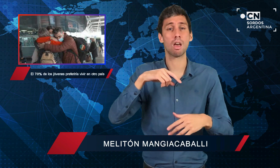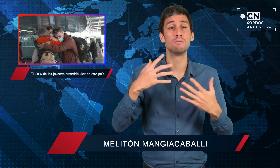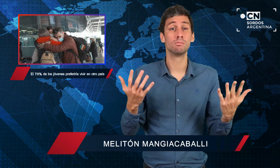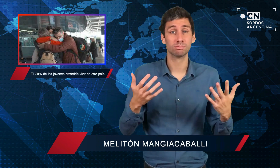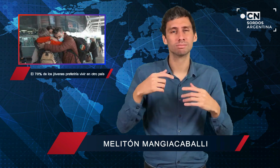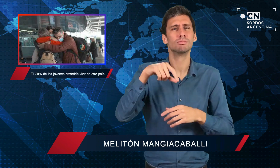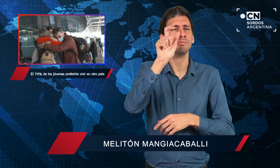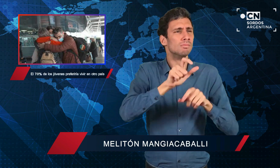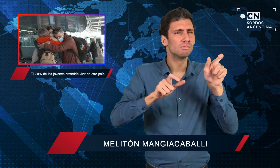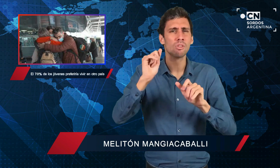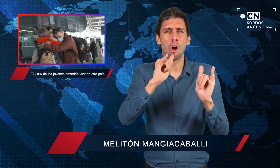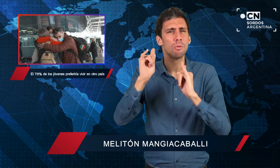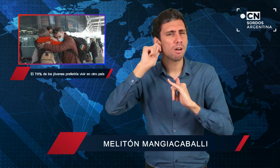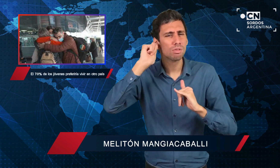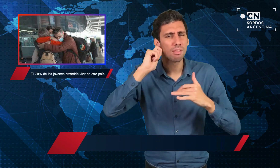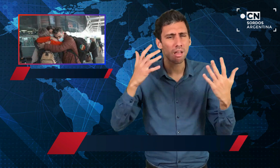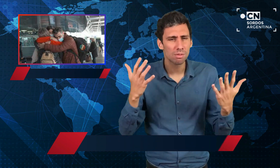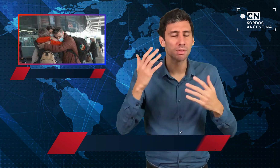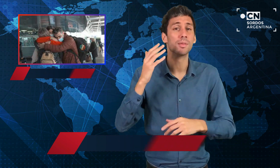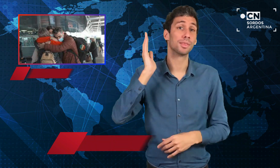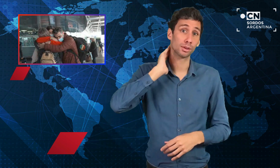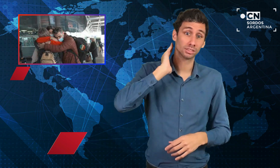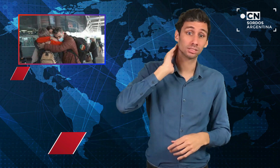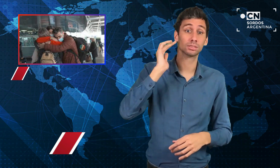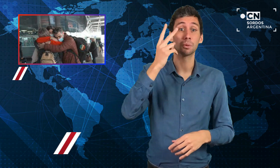Y entre los jóvenes las perspectivas negativas son aún mayores: